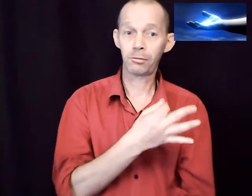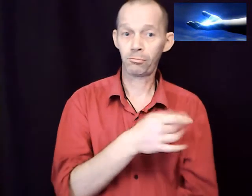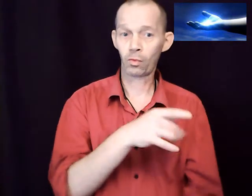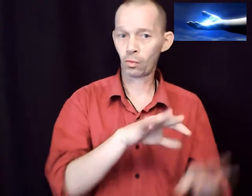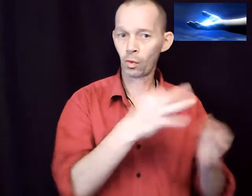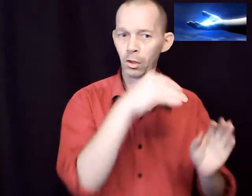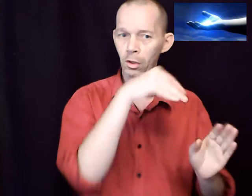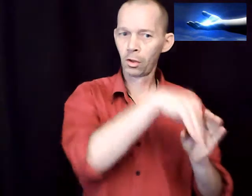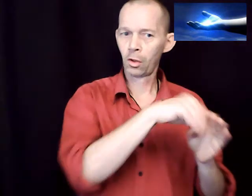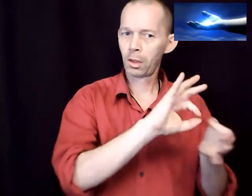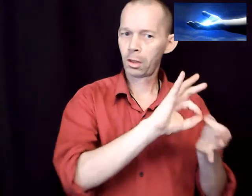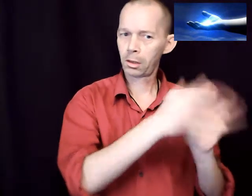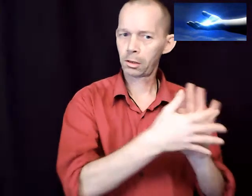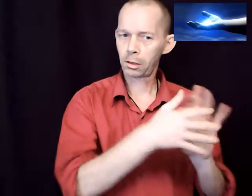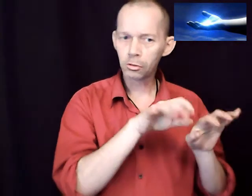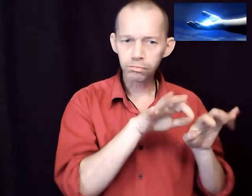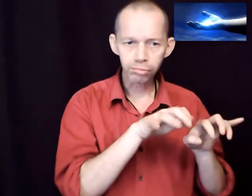C'est facile de trouver dans l'Internet.